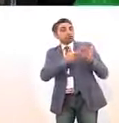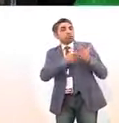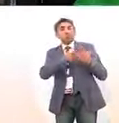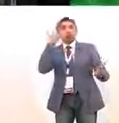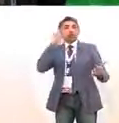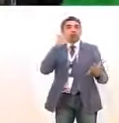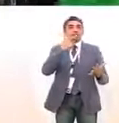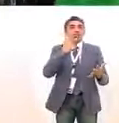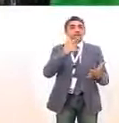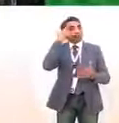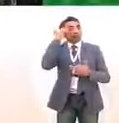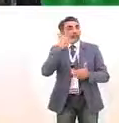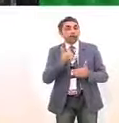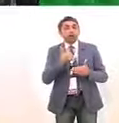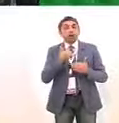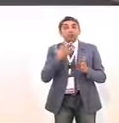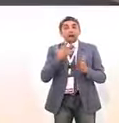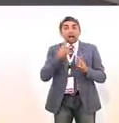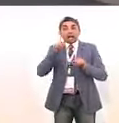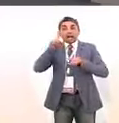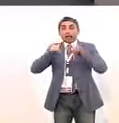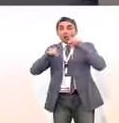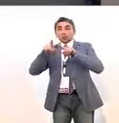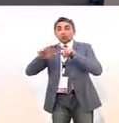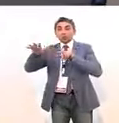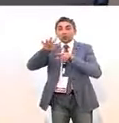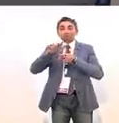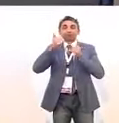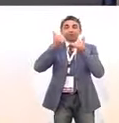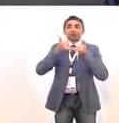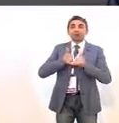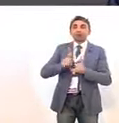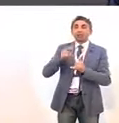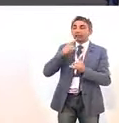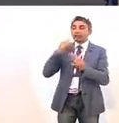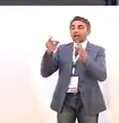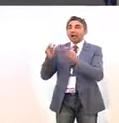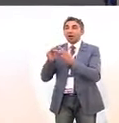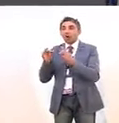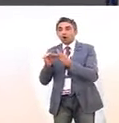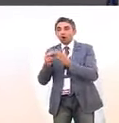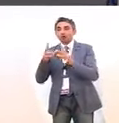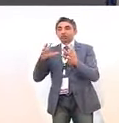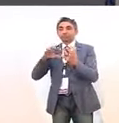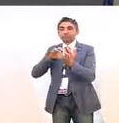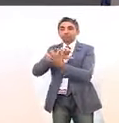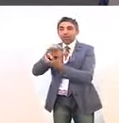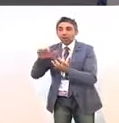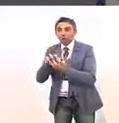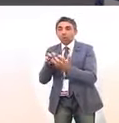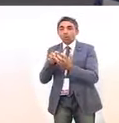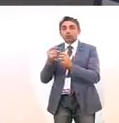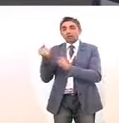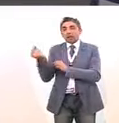ma che ancora in alcune realtà è figlia degli accordi, degli incroci, dei piccoli,